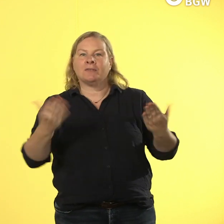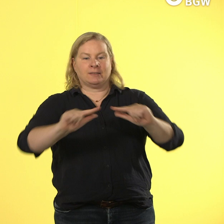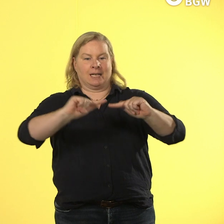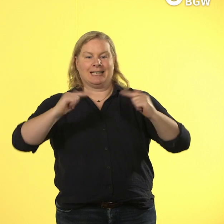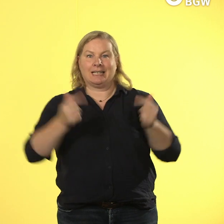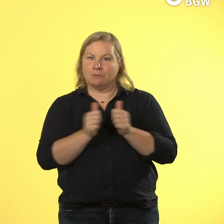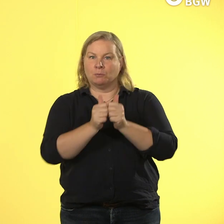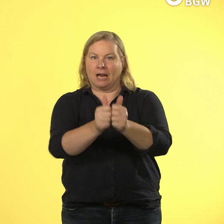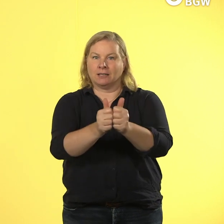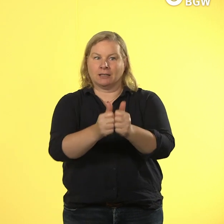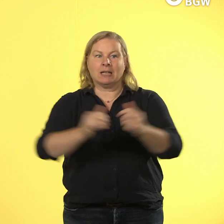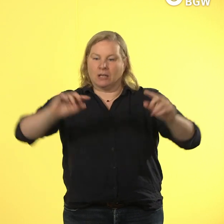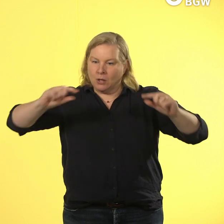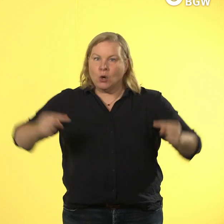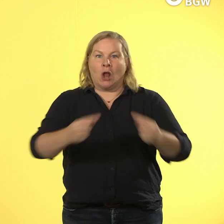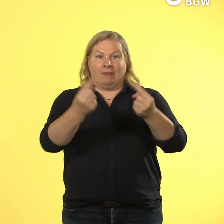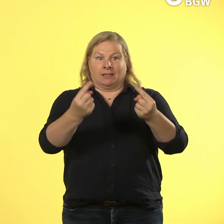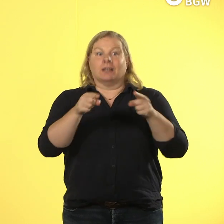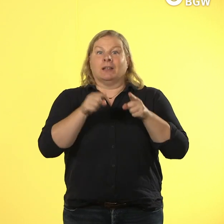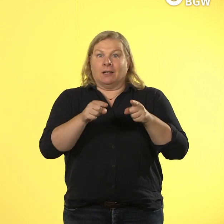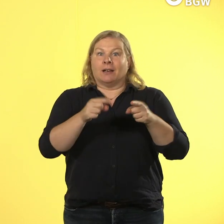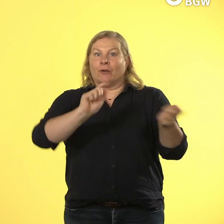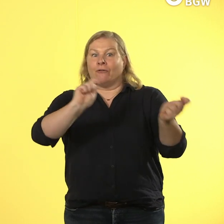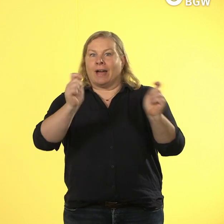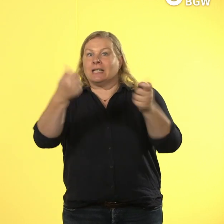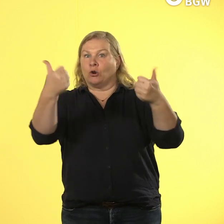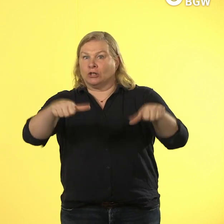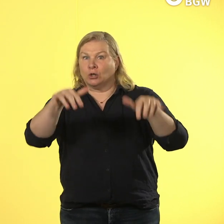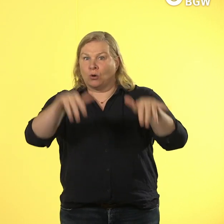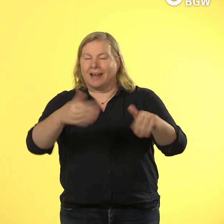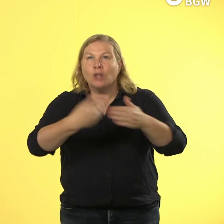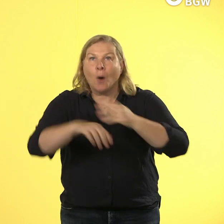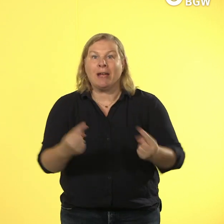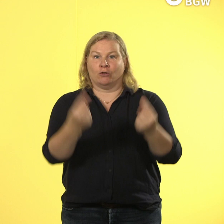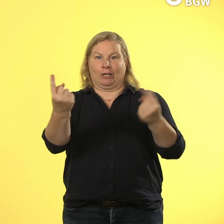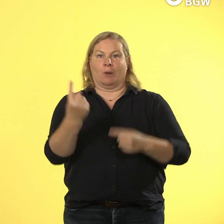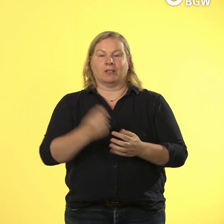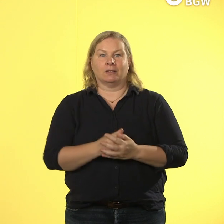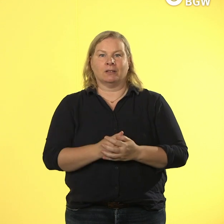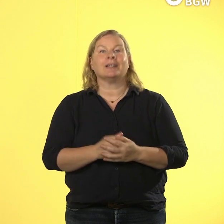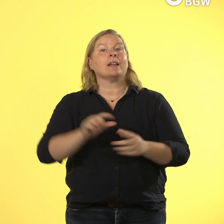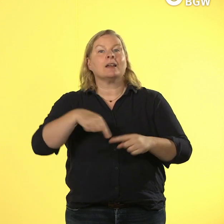Und das ist ein Hauptproblem. Wir haben dann Dienstbesprechung, wo haufenweise voraktivierte Kollegen und Kolleginnen sitzen,